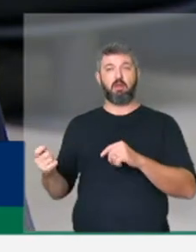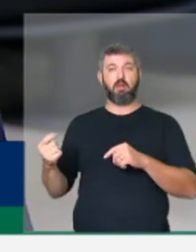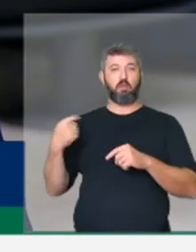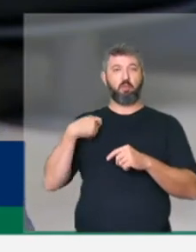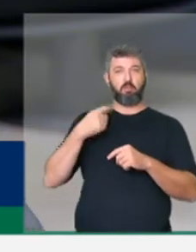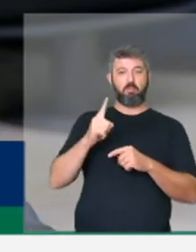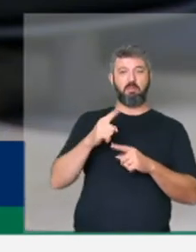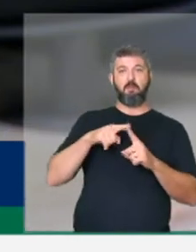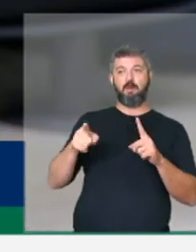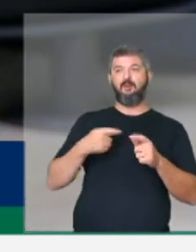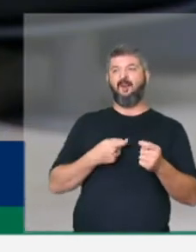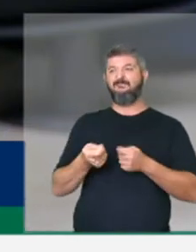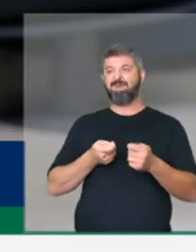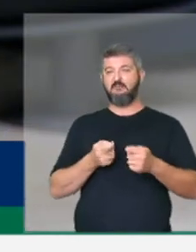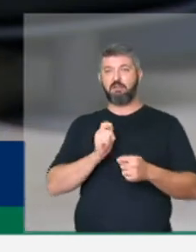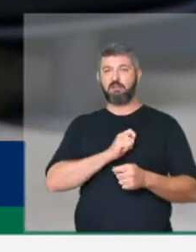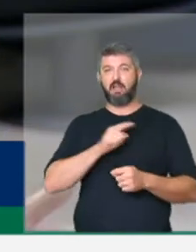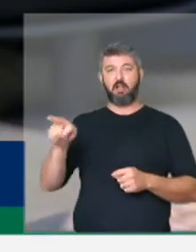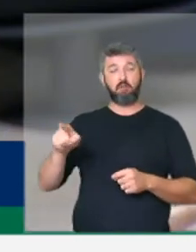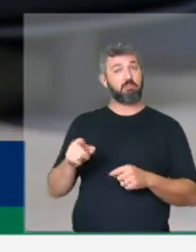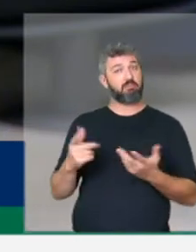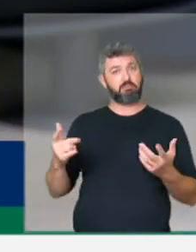GERA EMPREGO. O PAÍS GANHA QUANDO AS EMPRESAS ESTÃO